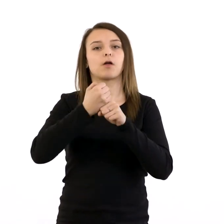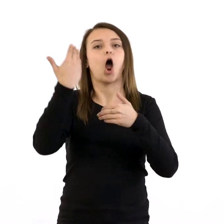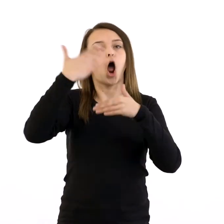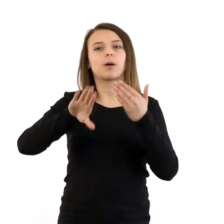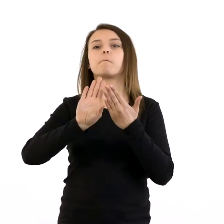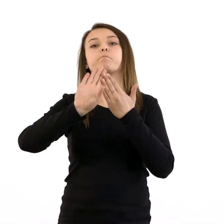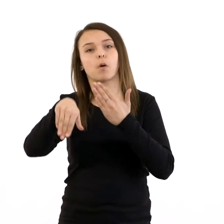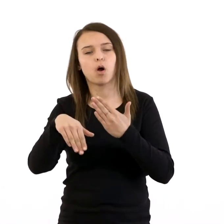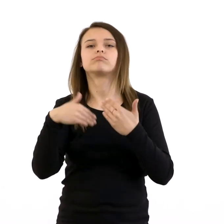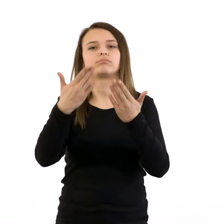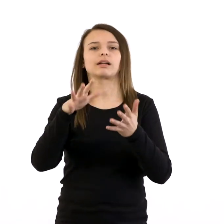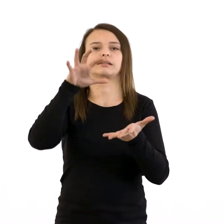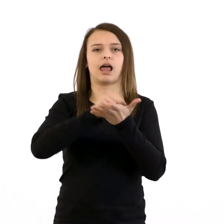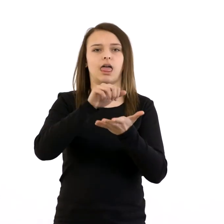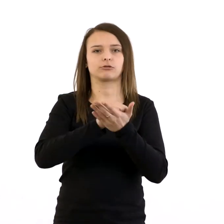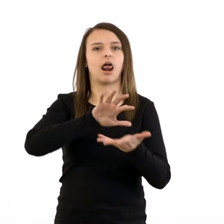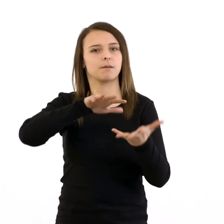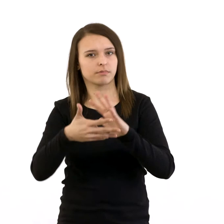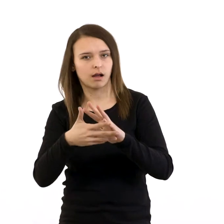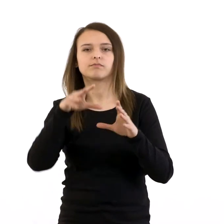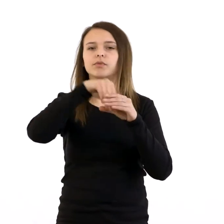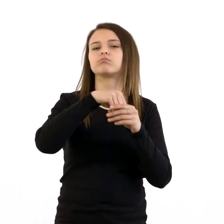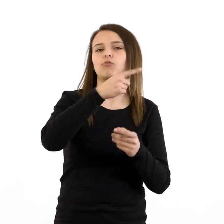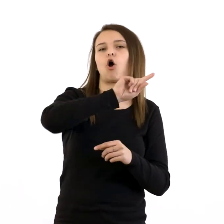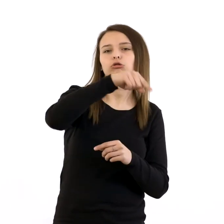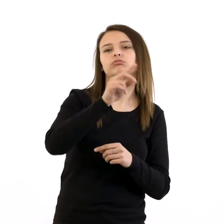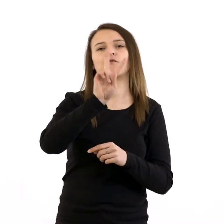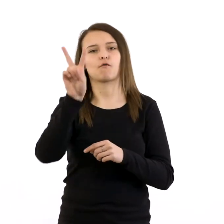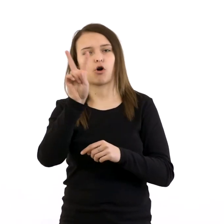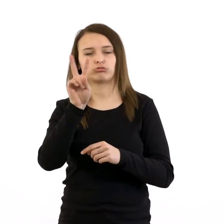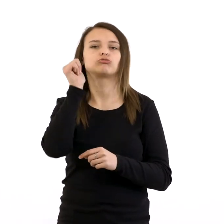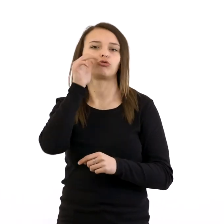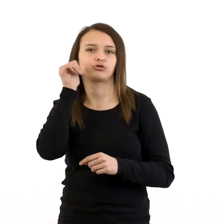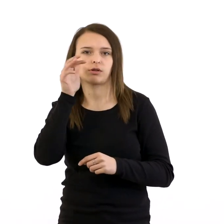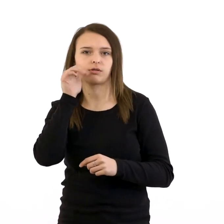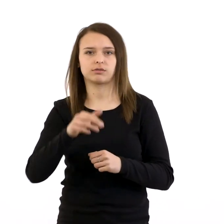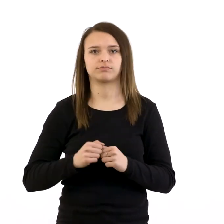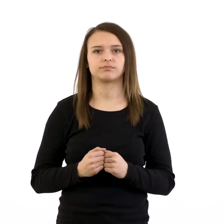Poza czasem pracy realizowane są zajęcia rehabilitacyjne trwające od 1 do 2 godzin dziennie.